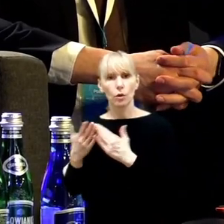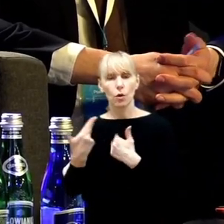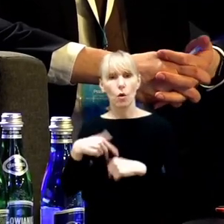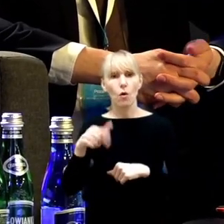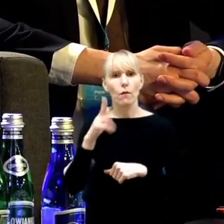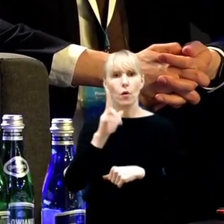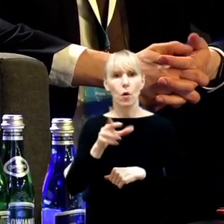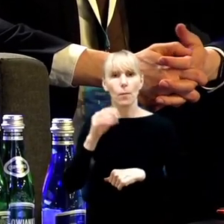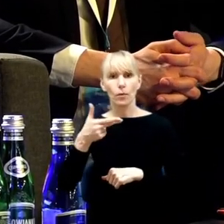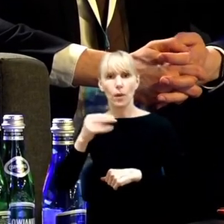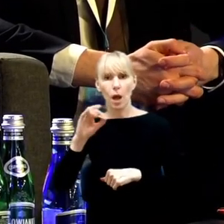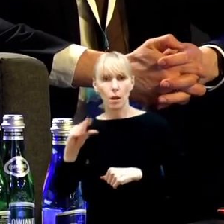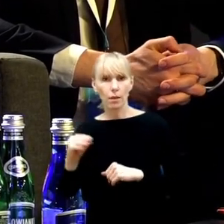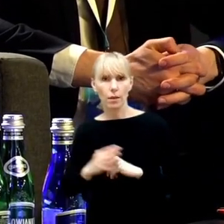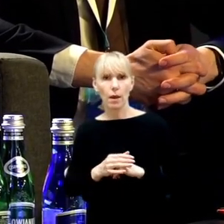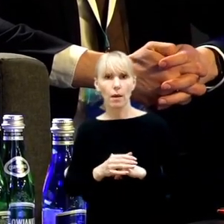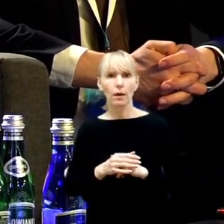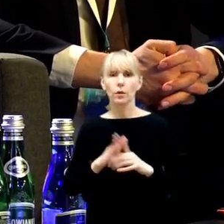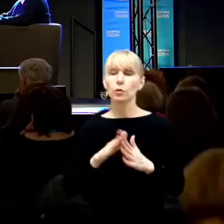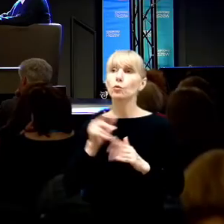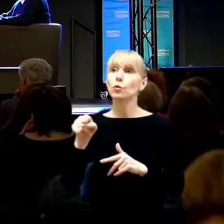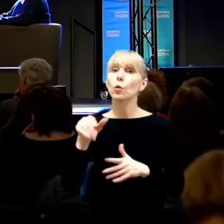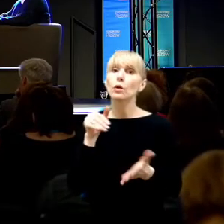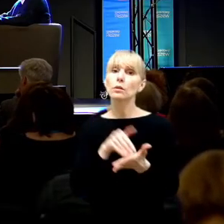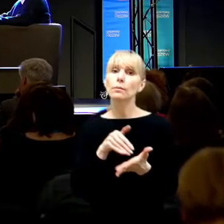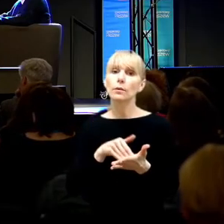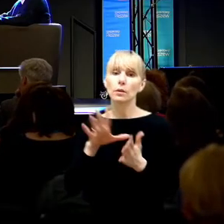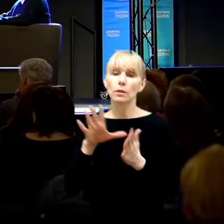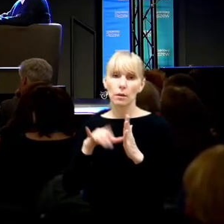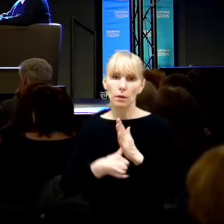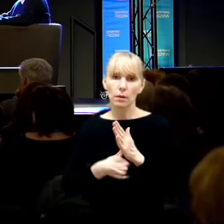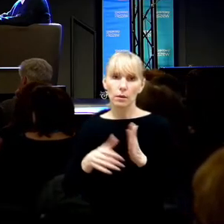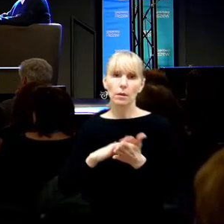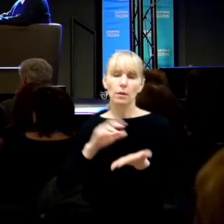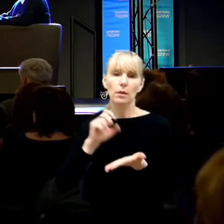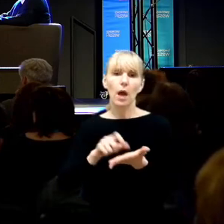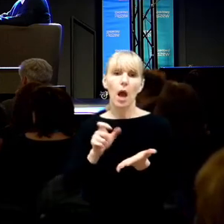Trzeba powiedzieć, że zapotrzebowanie w mieście na lokale mieszkalne będzie